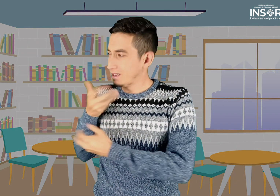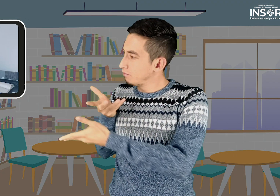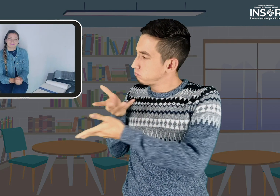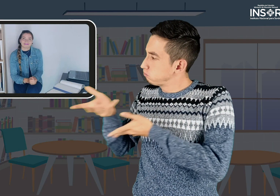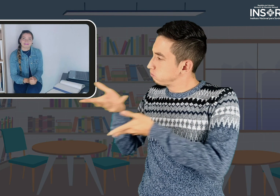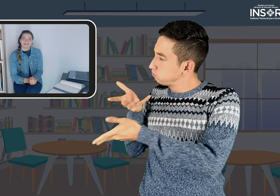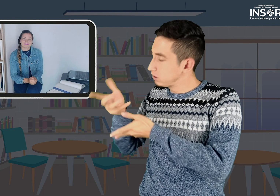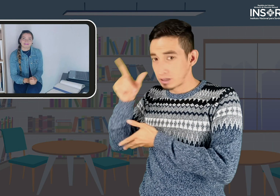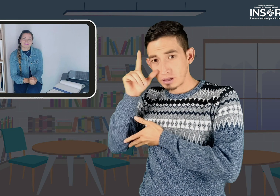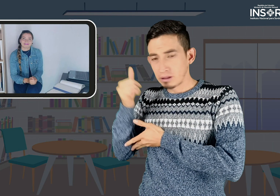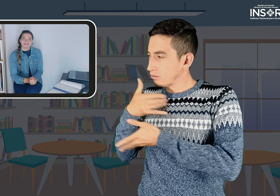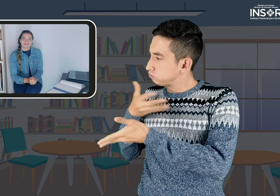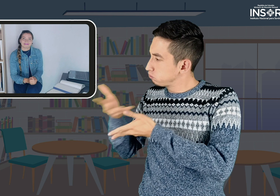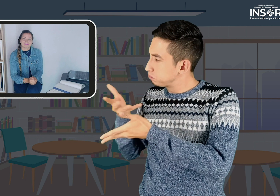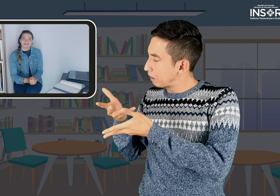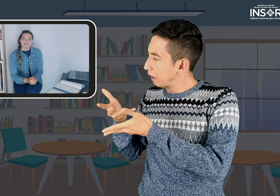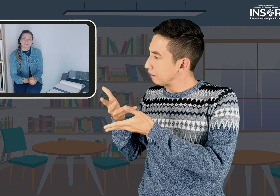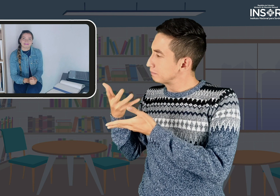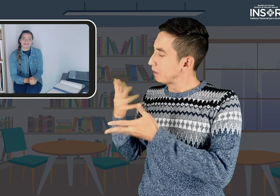Después de la charla que tuvimos con Leidy,